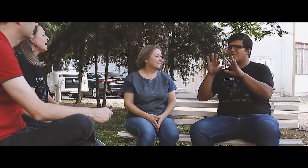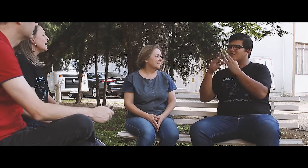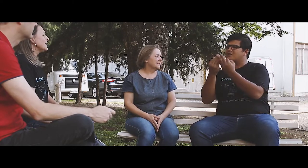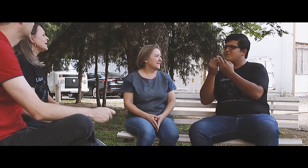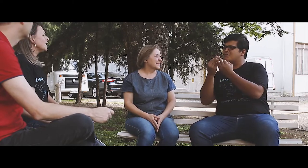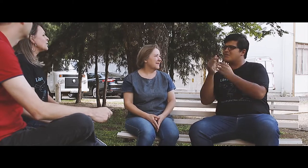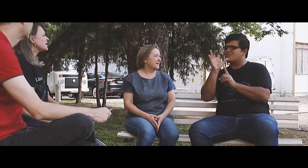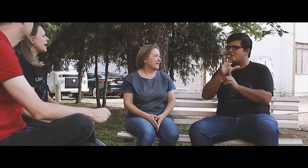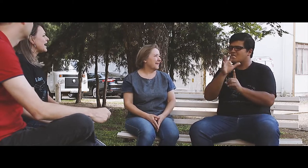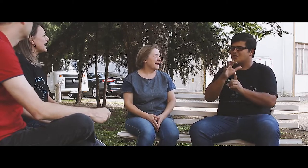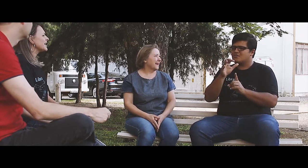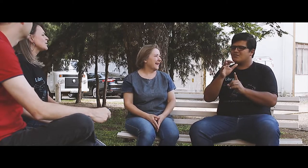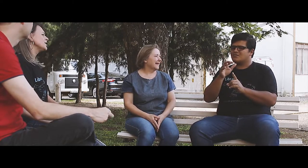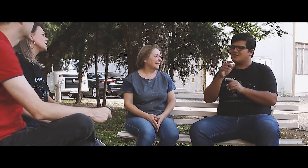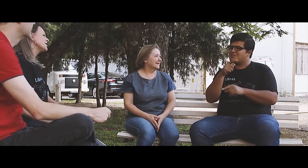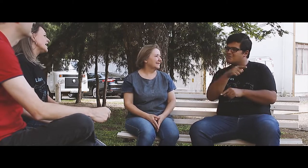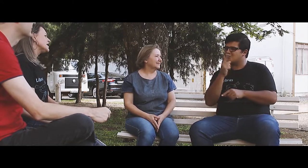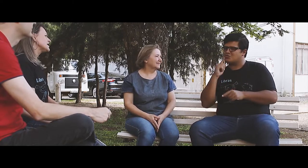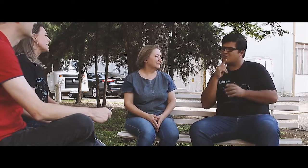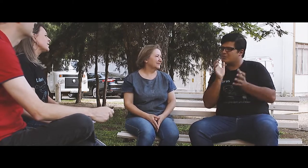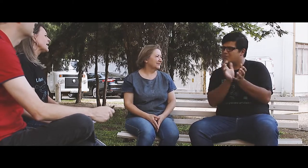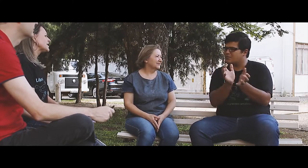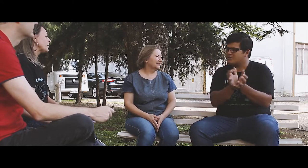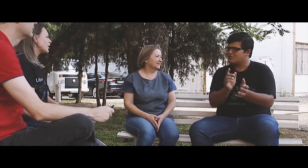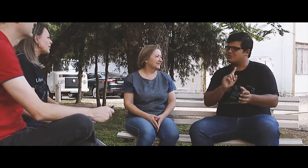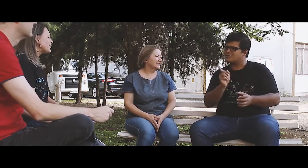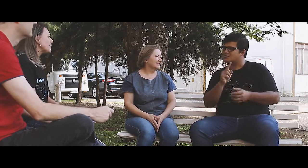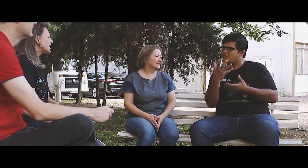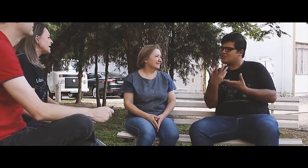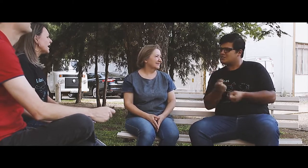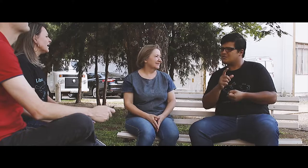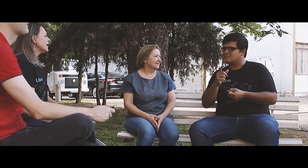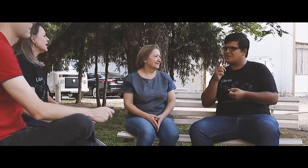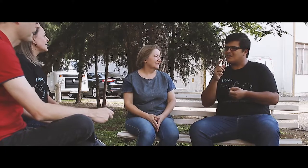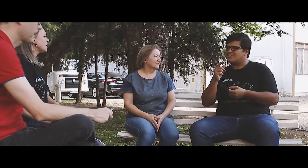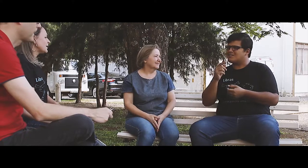ele tem algumas barreiras muitas vezes é influência da própria família de não